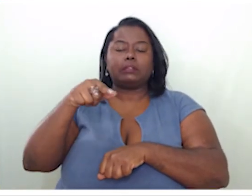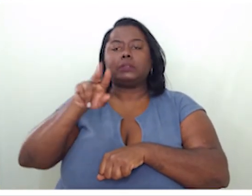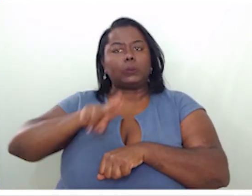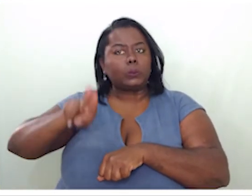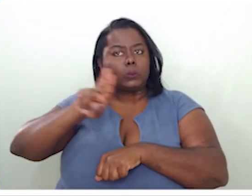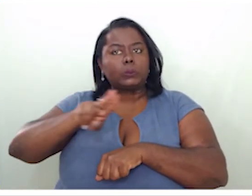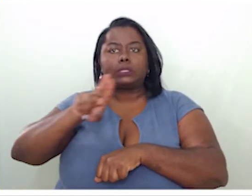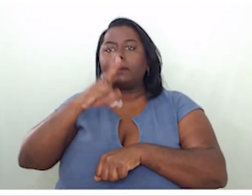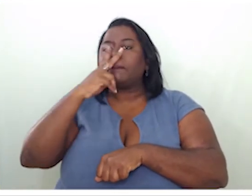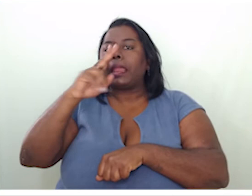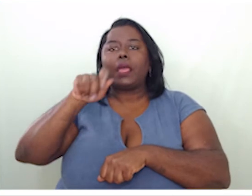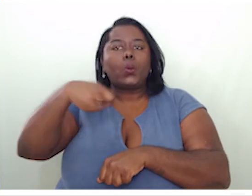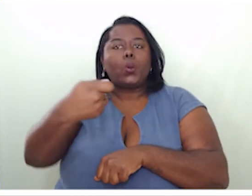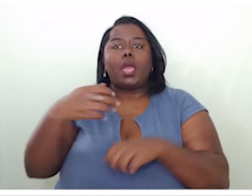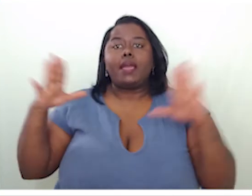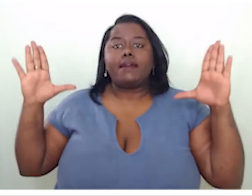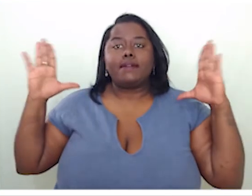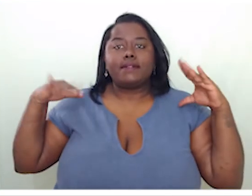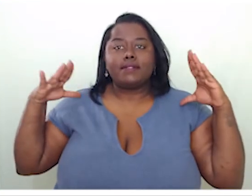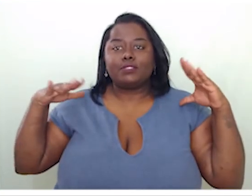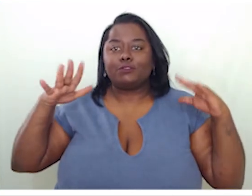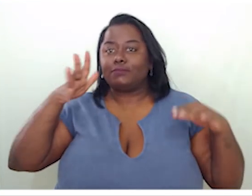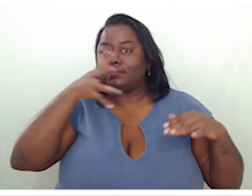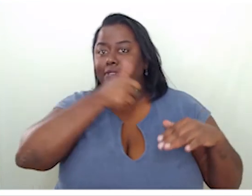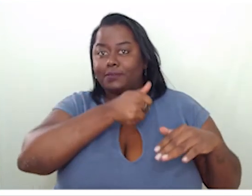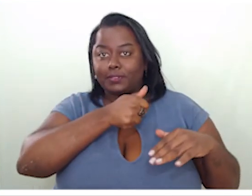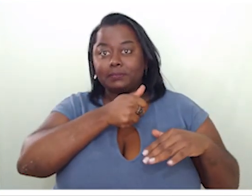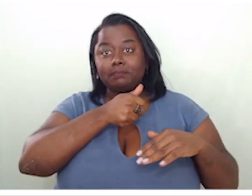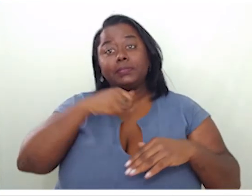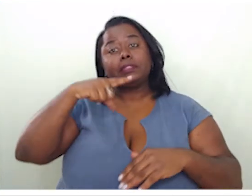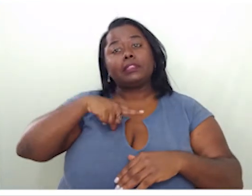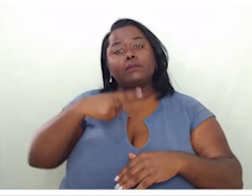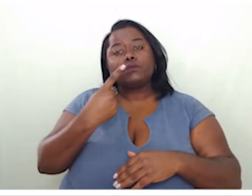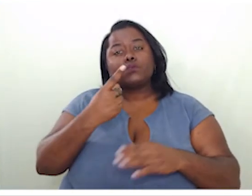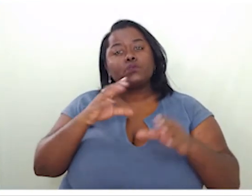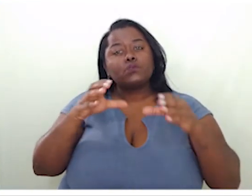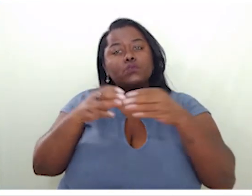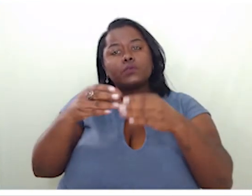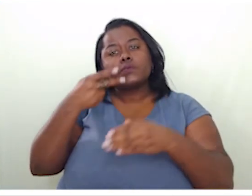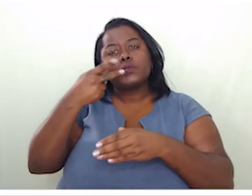reuniones en el Skype y mensajes en el WhatsApp y Blogger hicieron posible que